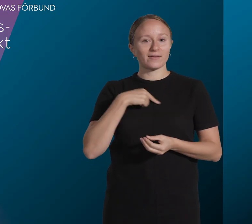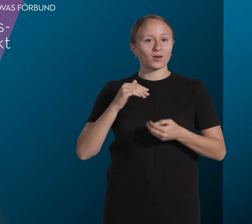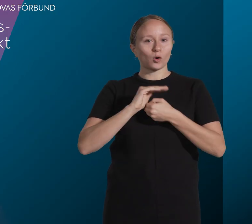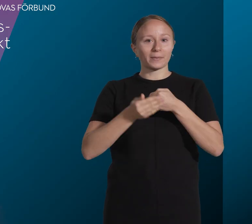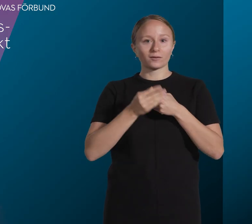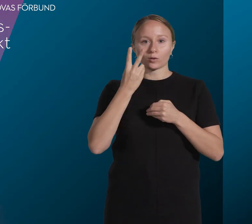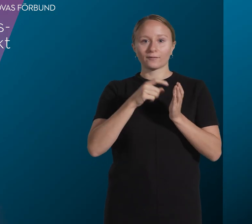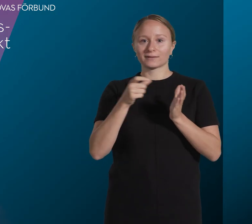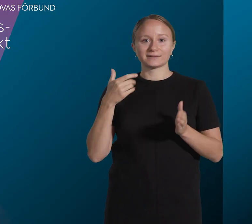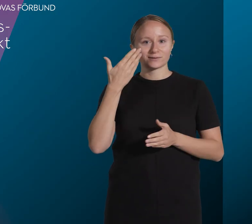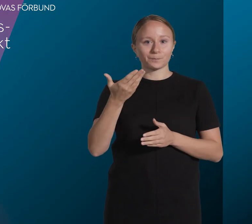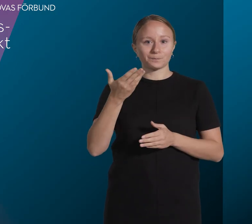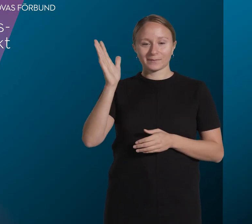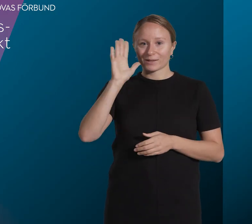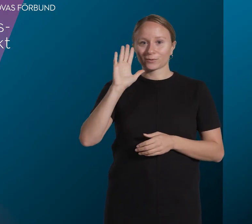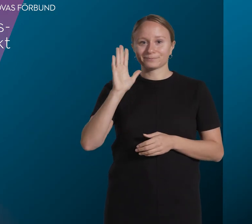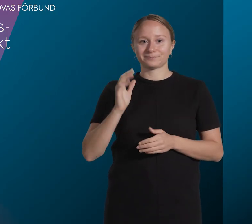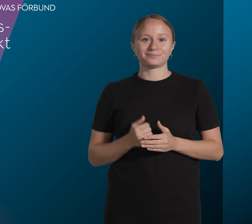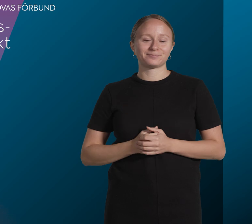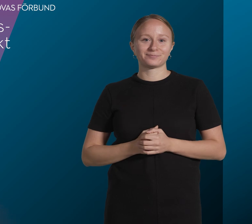Vi återkommer om två veckor, hej då!